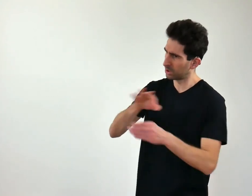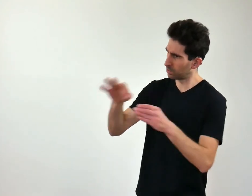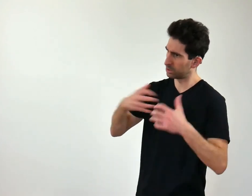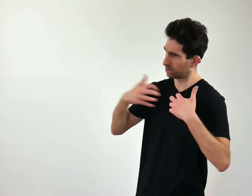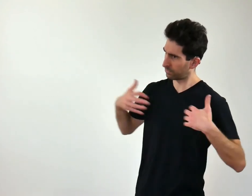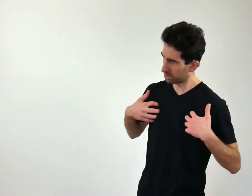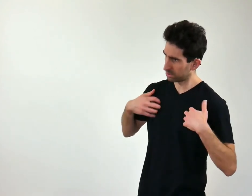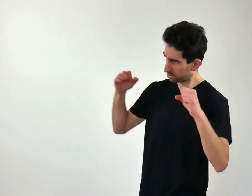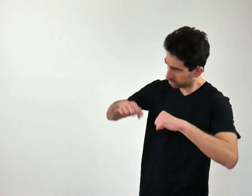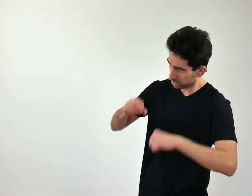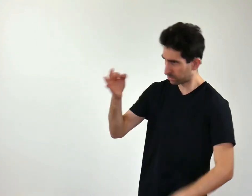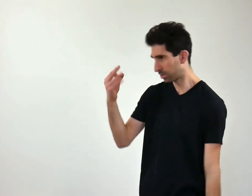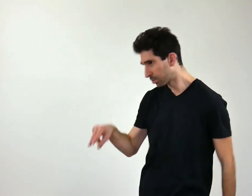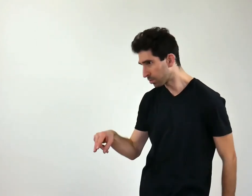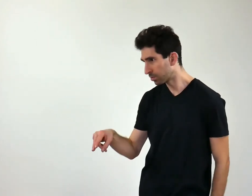la cuisine scientifique, c'est possible ou pas ?